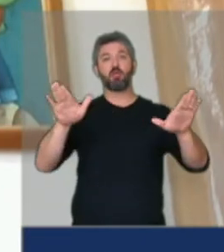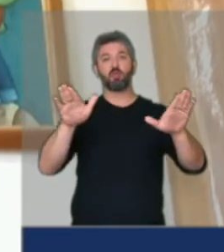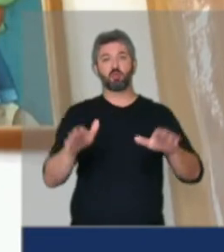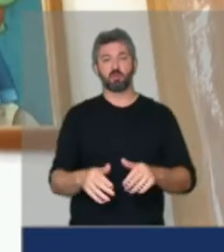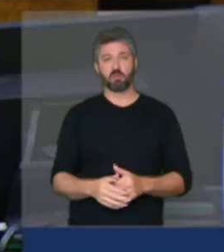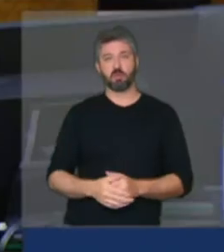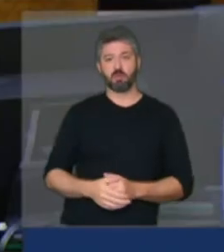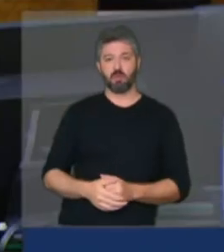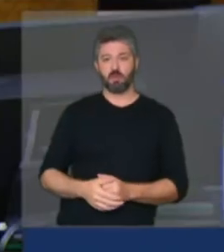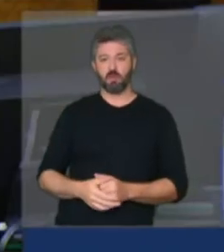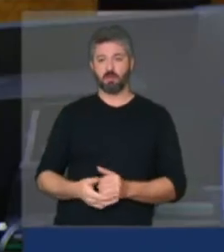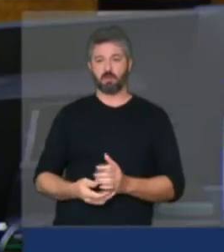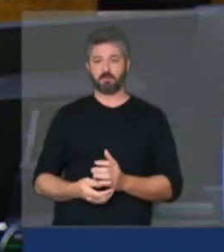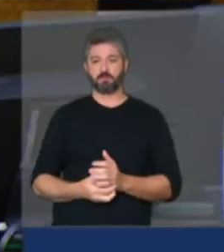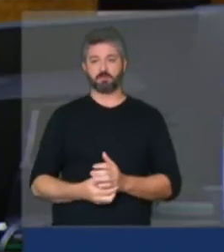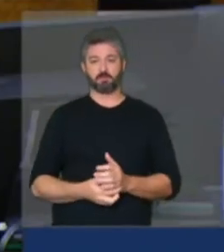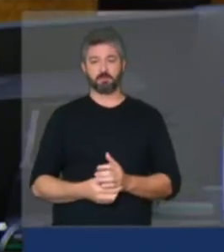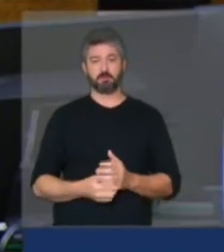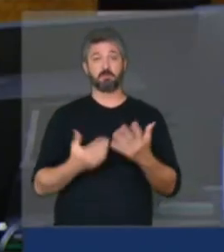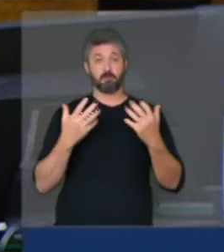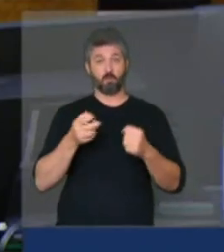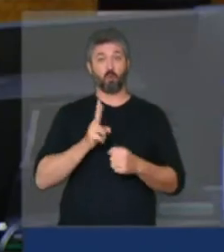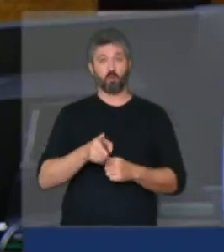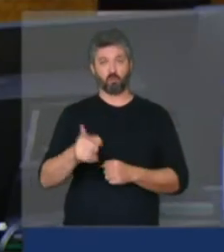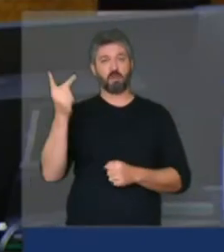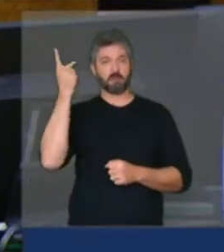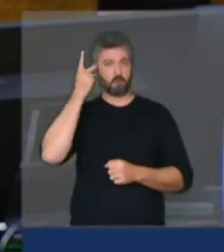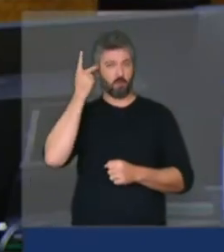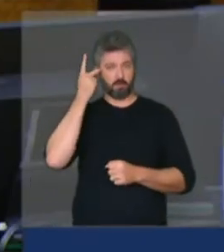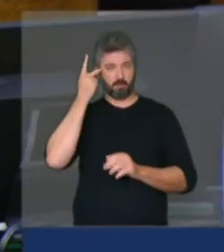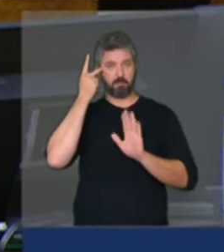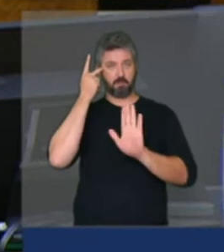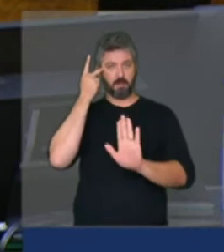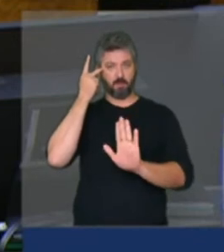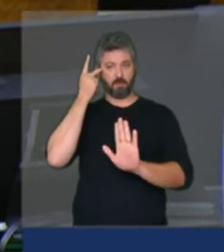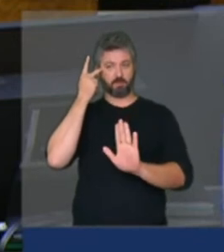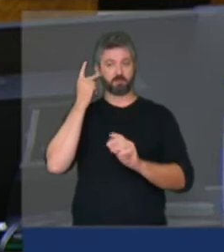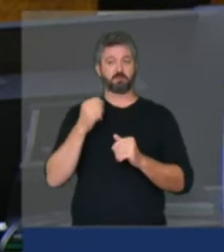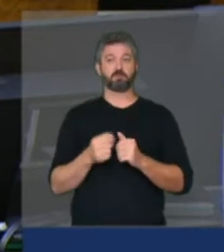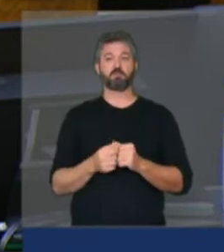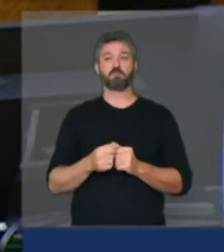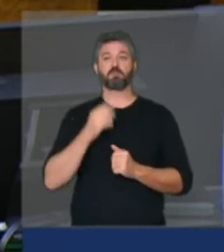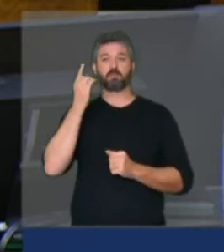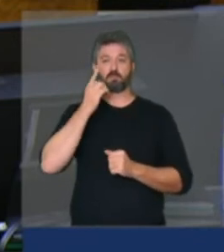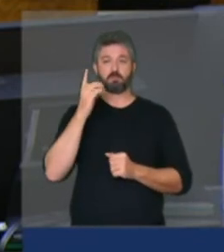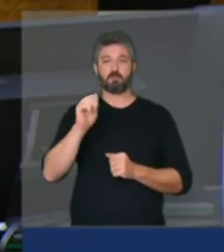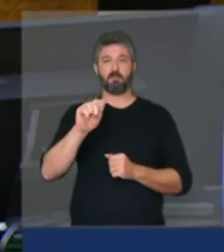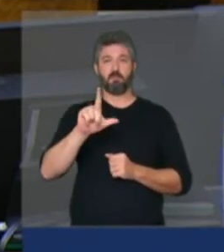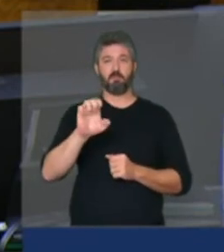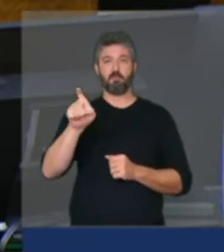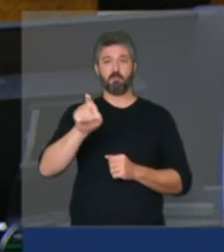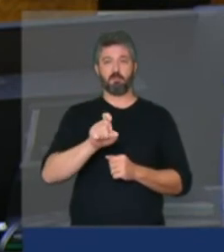QUE NÃO AMA A DEMOCRACIA. -- [PRESIDENTE]: VAMOS CONTINUAR COM SÃO PAULO... CONTINUAR COM O ALEX MANENTE FAZER UMA RÁPIDA PASSAGEM PELO RIO DE JANEIRO O DEPUTADO